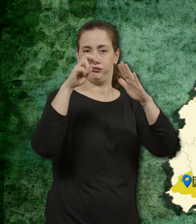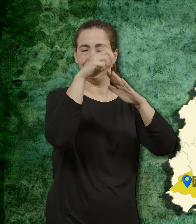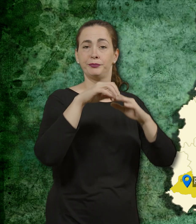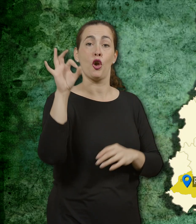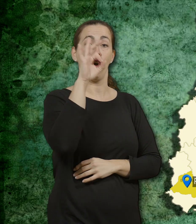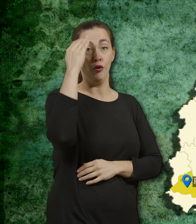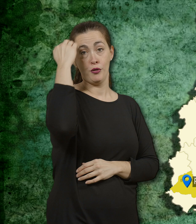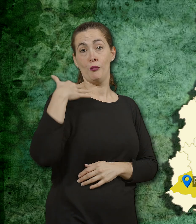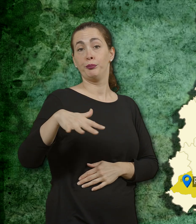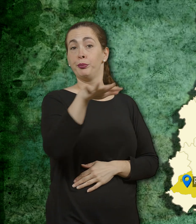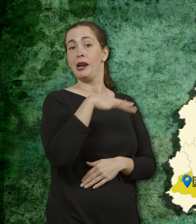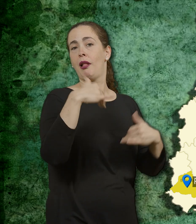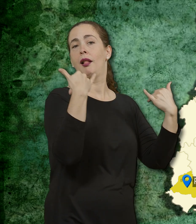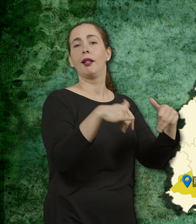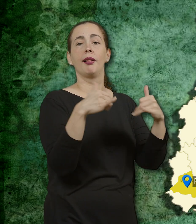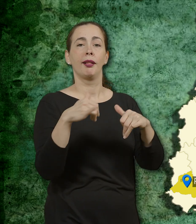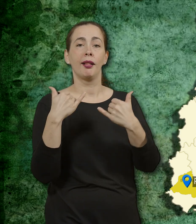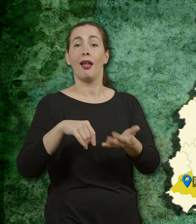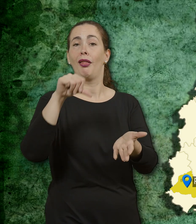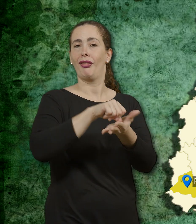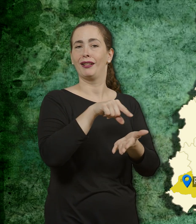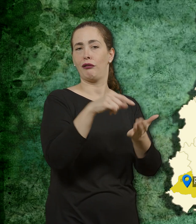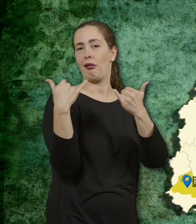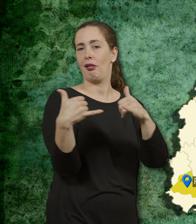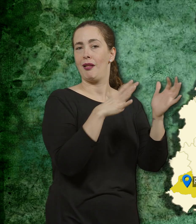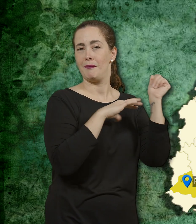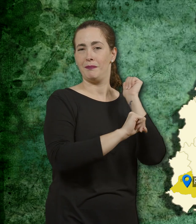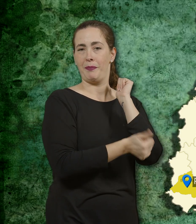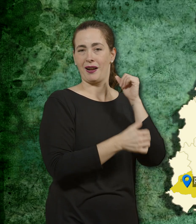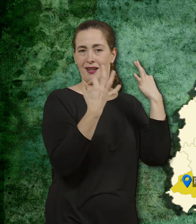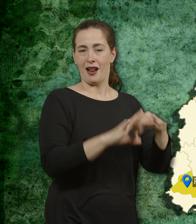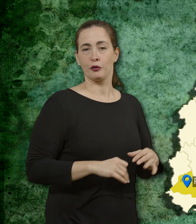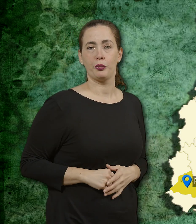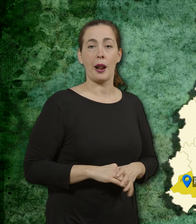Passejar pel poble i passar pel centre de visitants del Parc Natural, a l'antic escorxador.